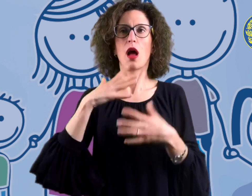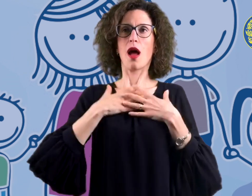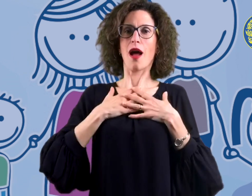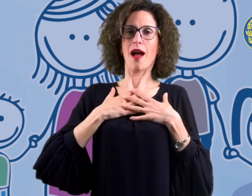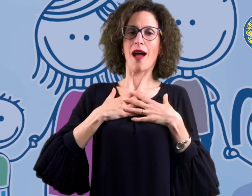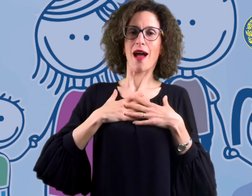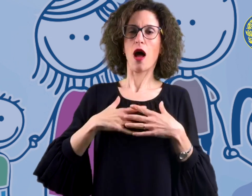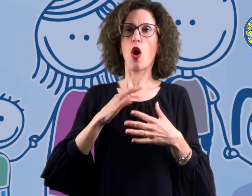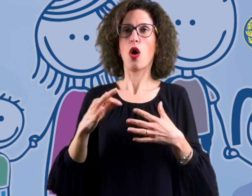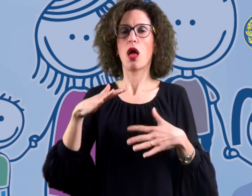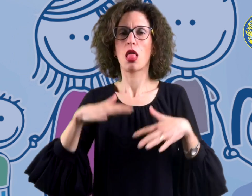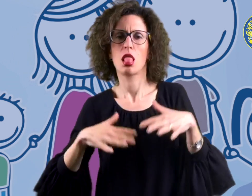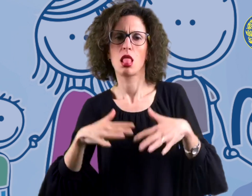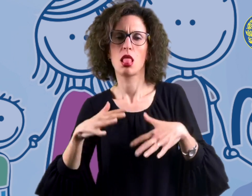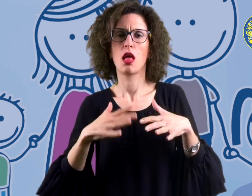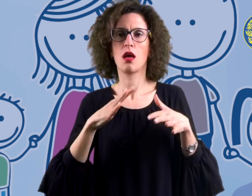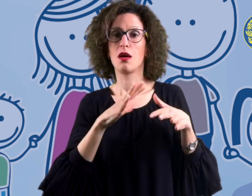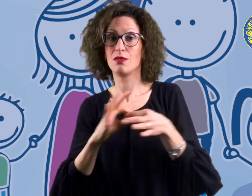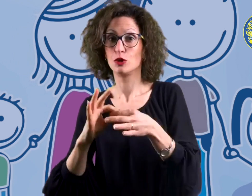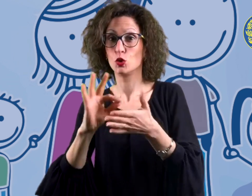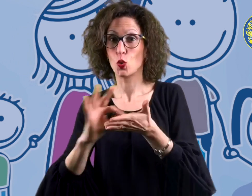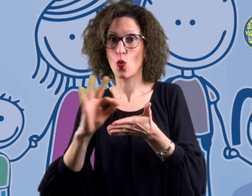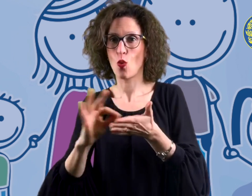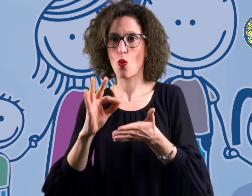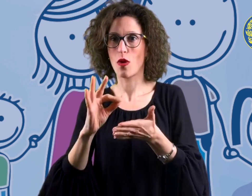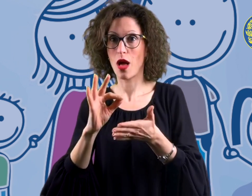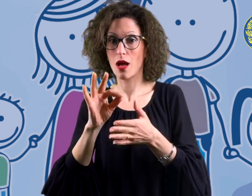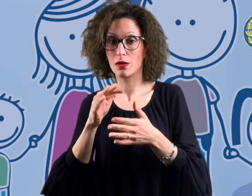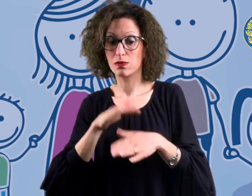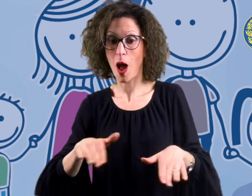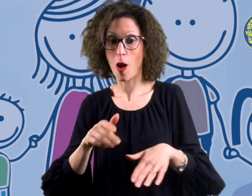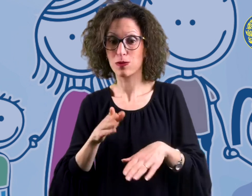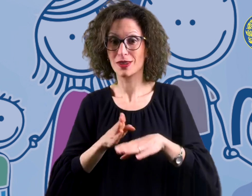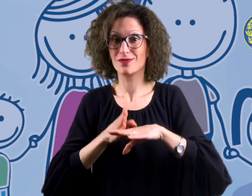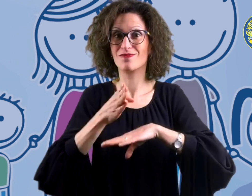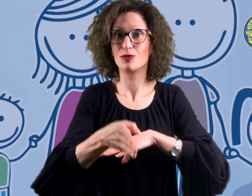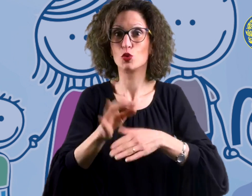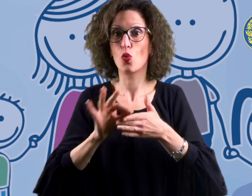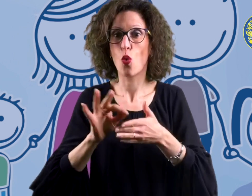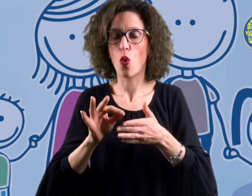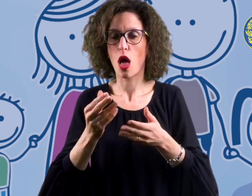titubante. Per quanto riguarda l'argomento scuola nel momento in cui i bambini devono iniziare ad andare a scuola, la famiglia può avere dei dubbi